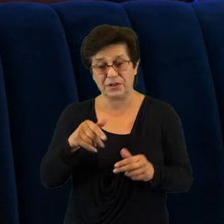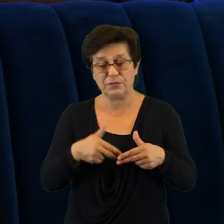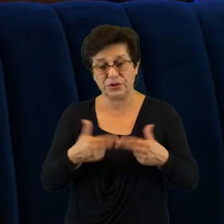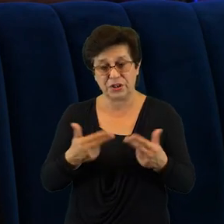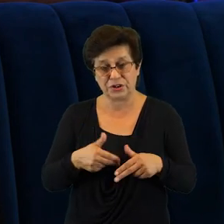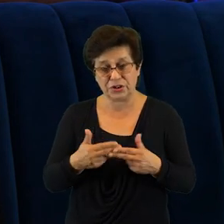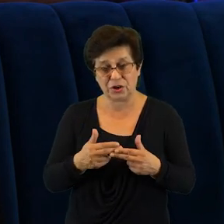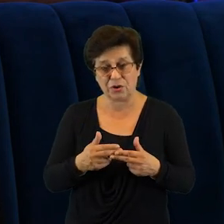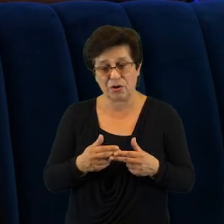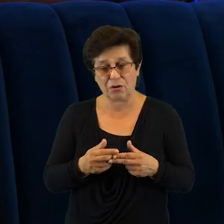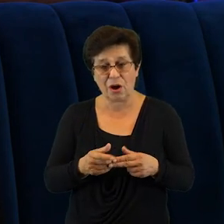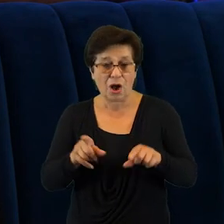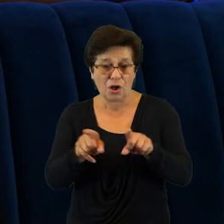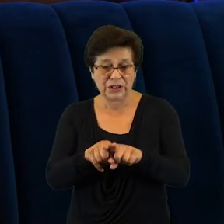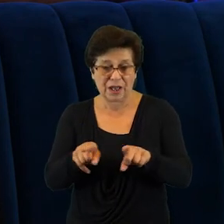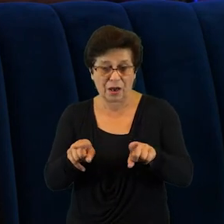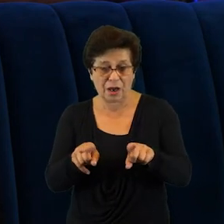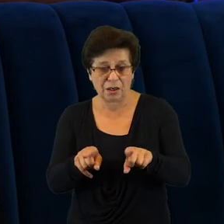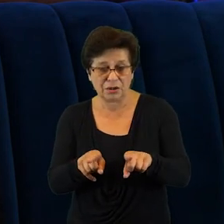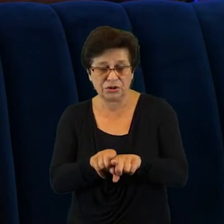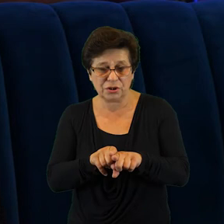A także zaszło tam coś zupełnie niesamowitego,